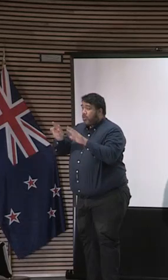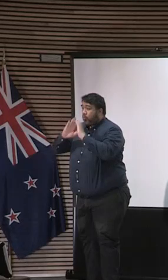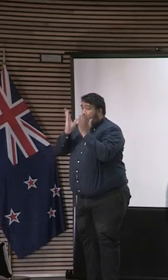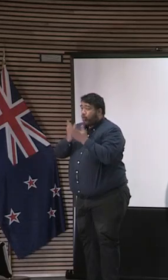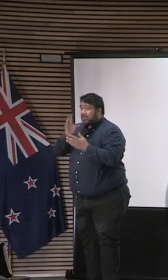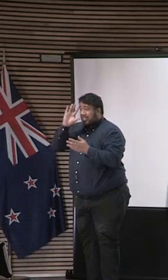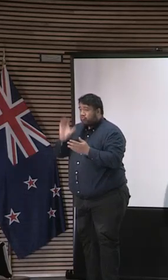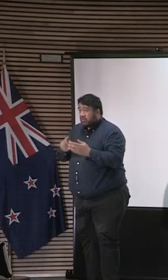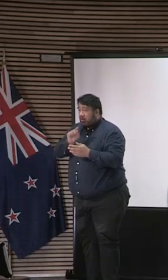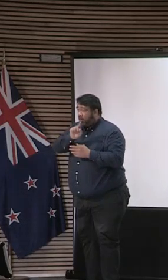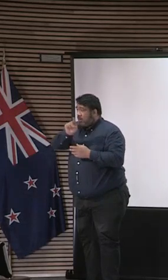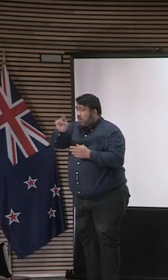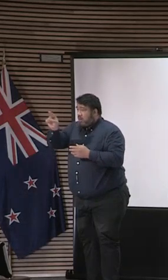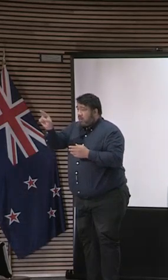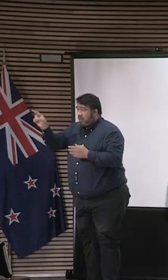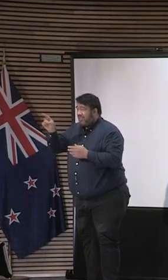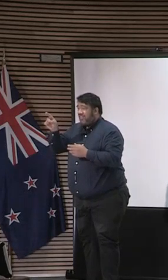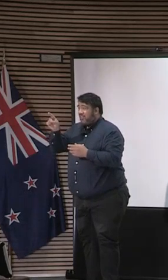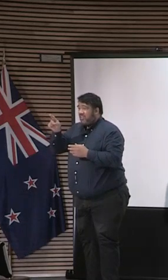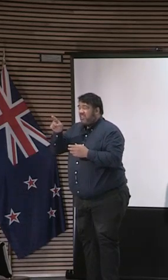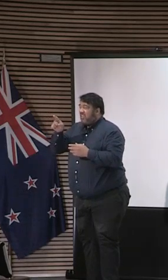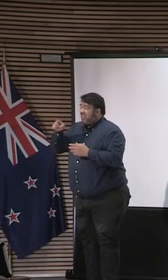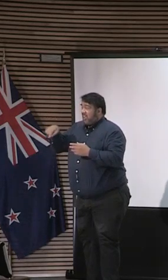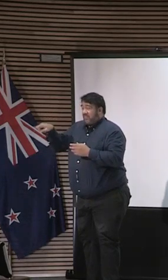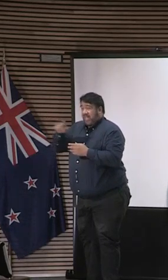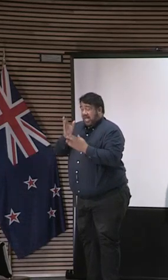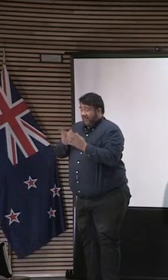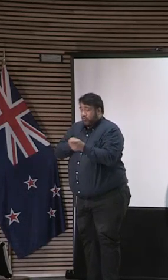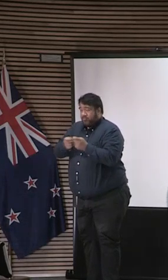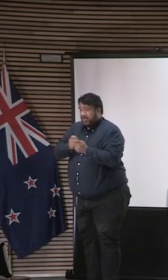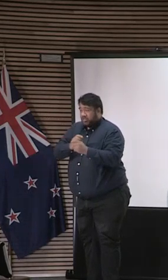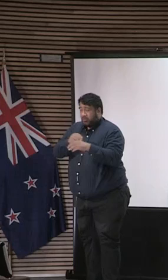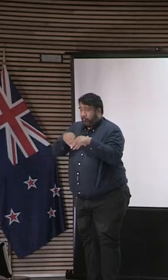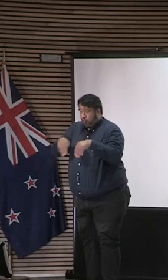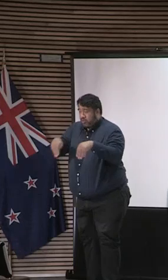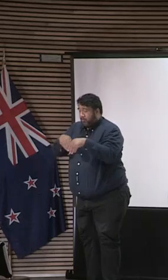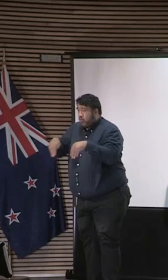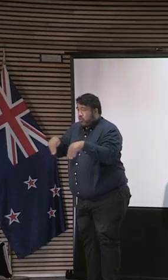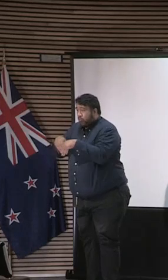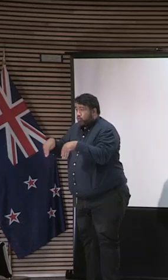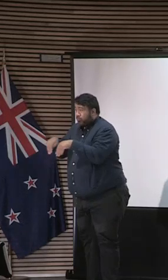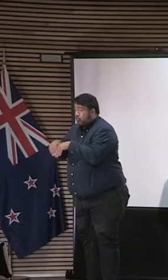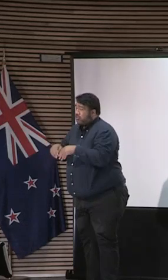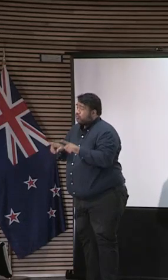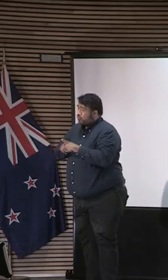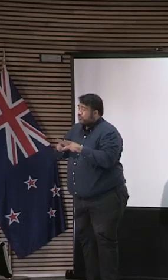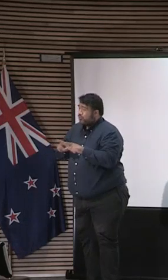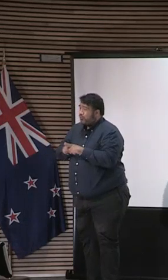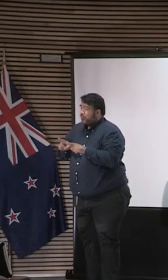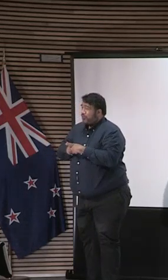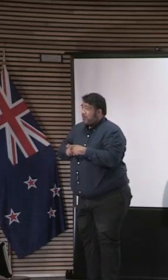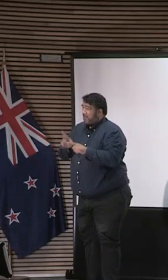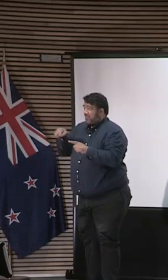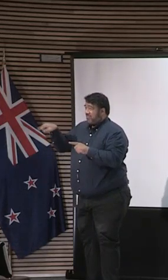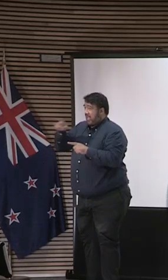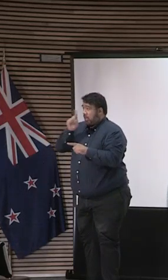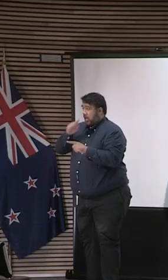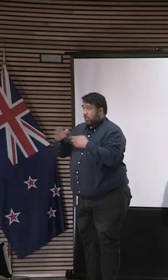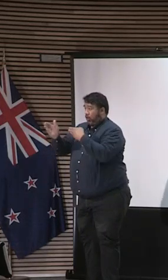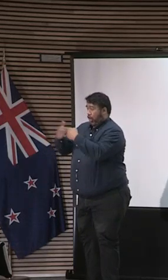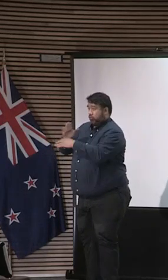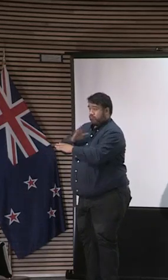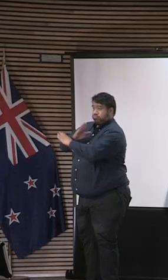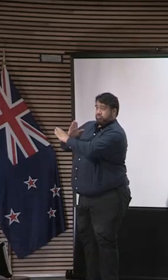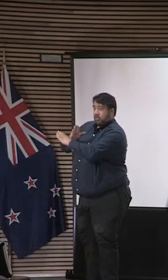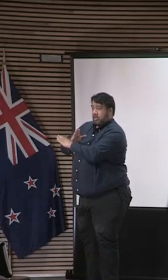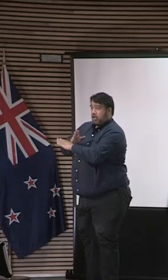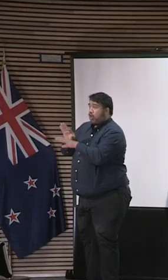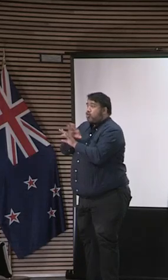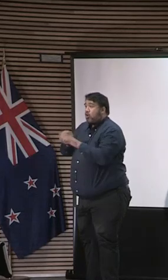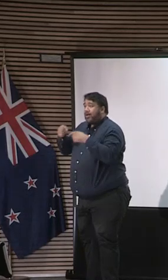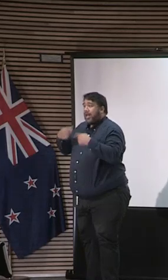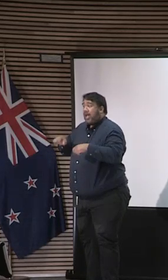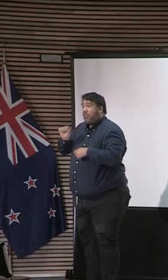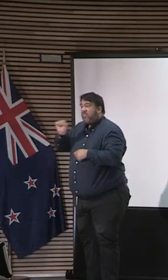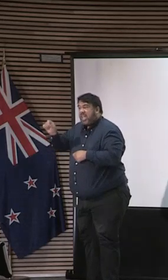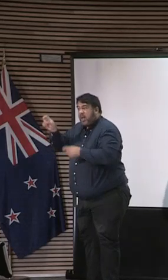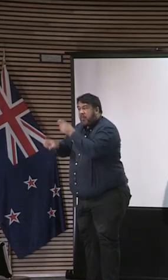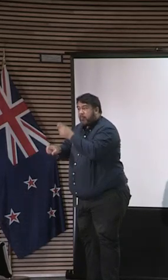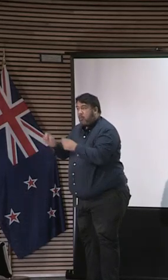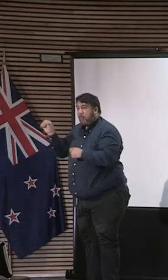tuukuru, kati ka whakatata